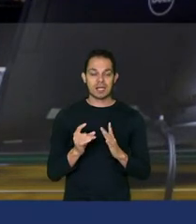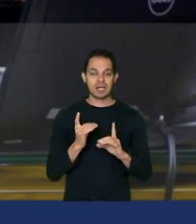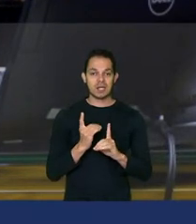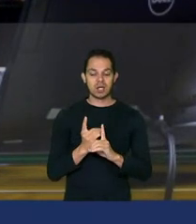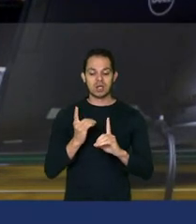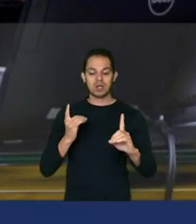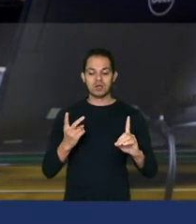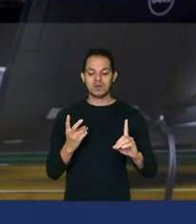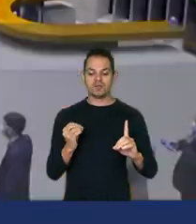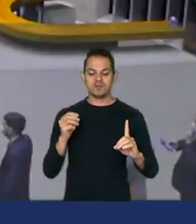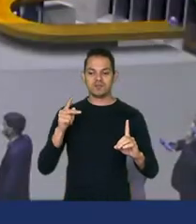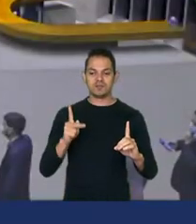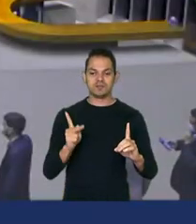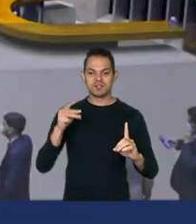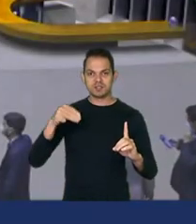REJEITADO, ESSE DESTAQUE, ELE PRETENDIA UM DISTANCIAMENTO